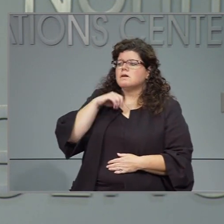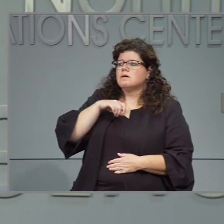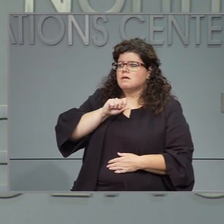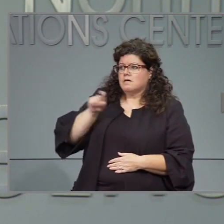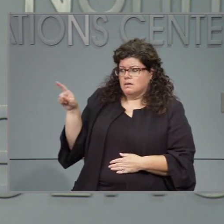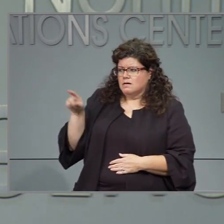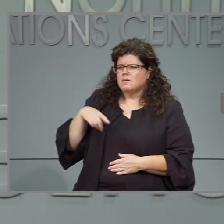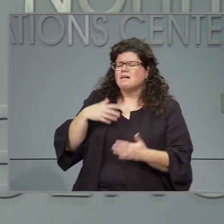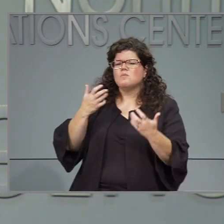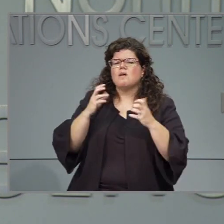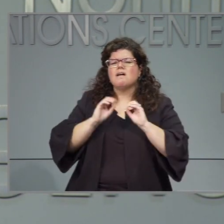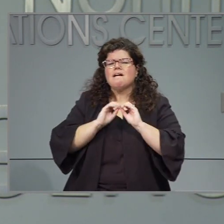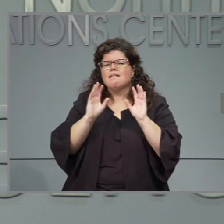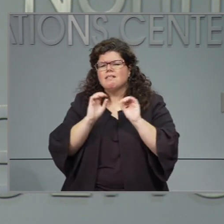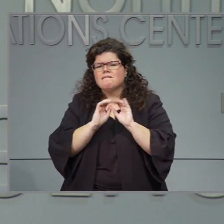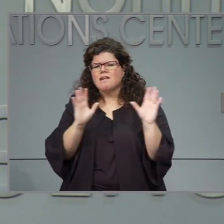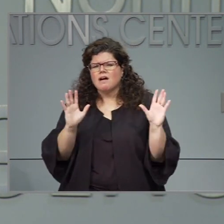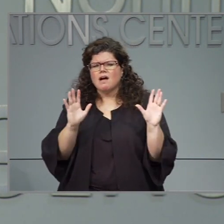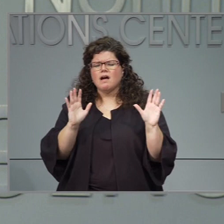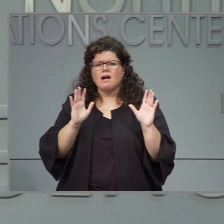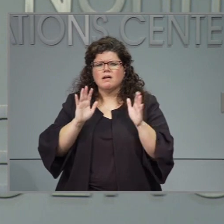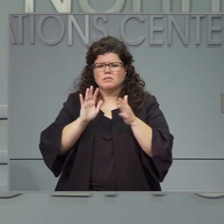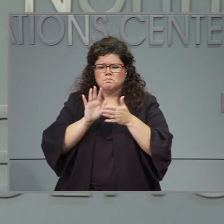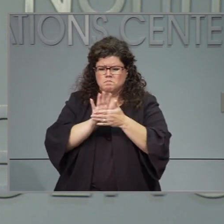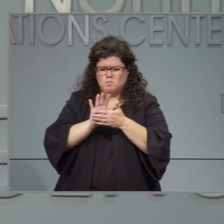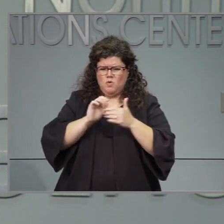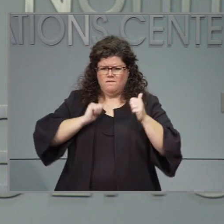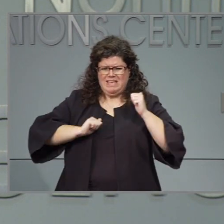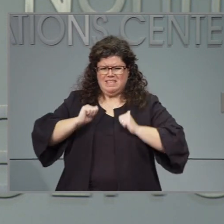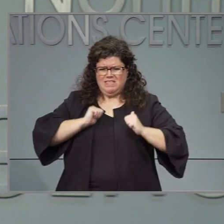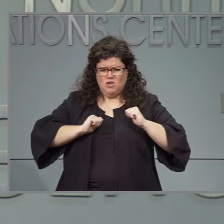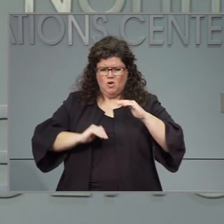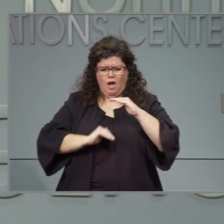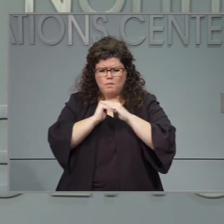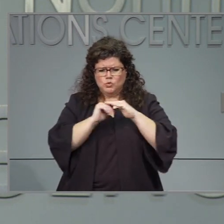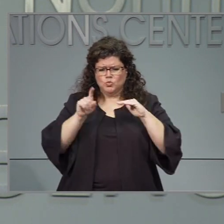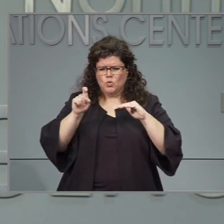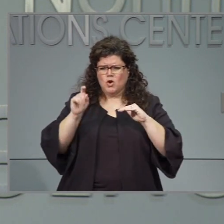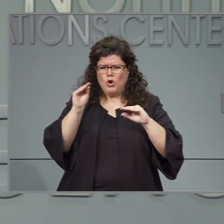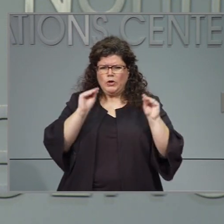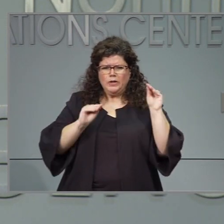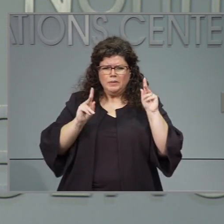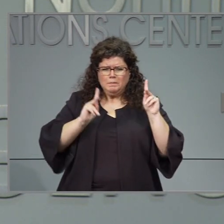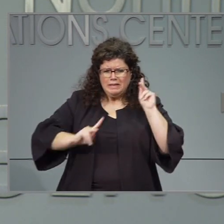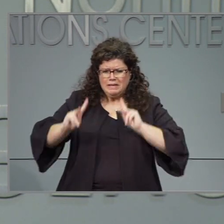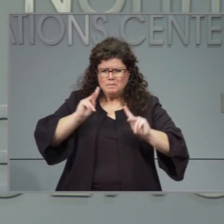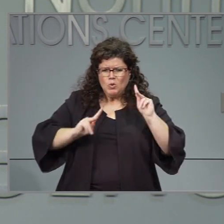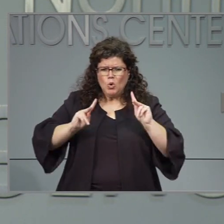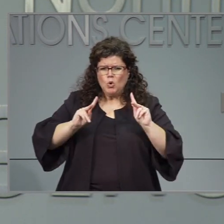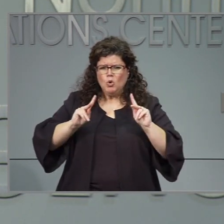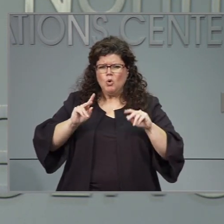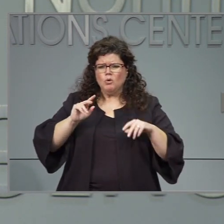Llegamos a clara. En los cines, treinta por ciento. Cien personas, eso es